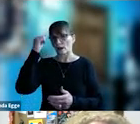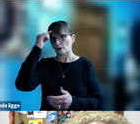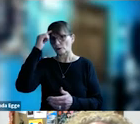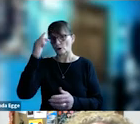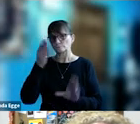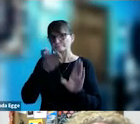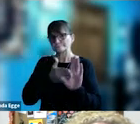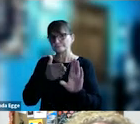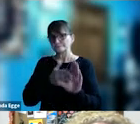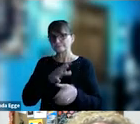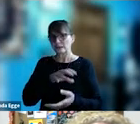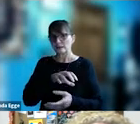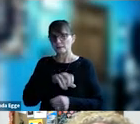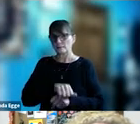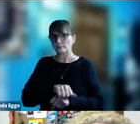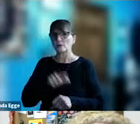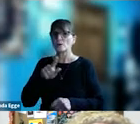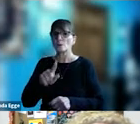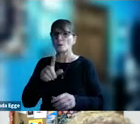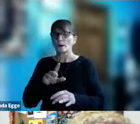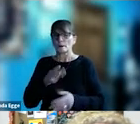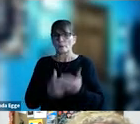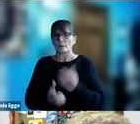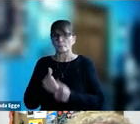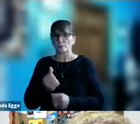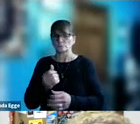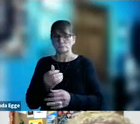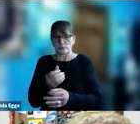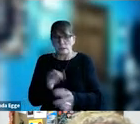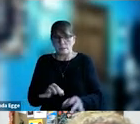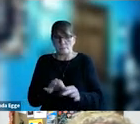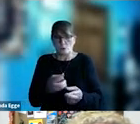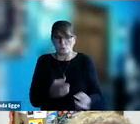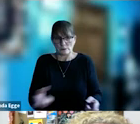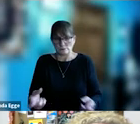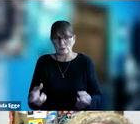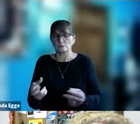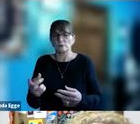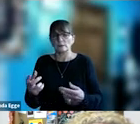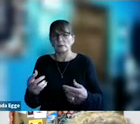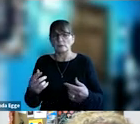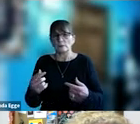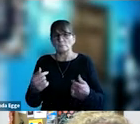Creo que uno de los recursos más importantes que uno puede tener, si se trabaja en casos SOAR,